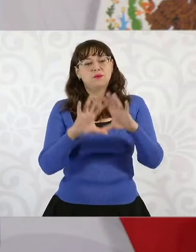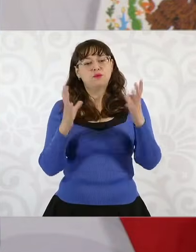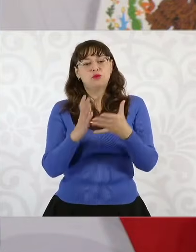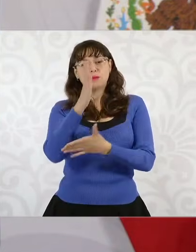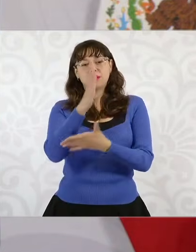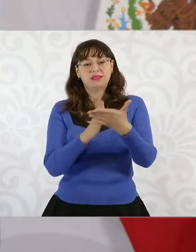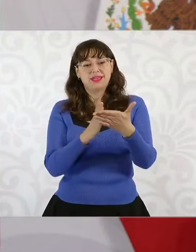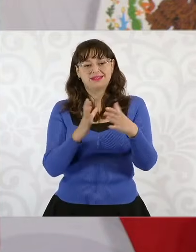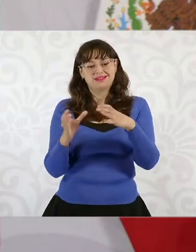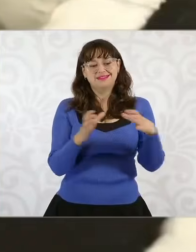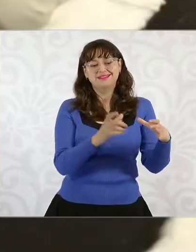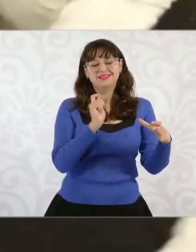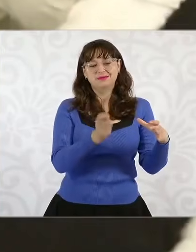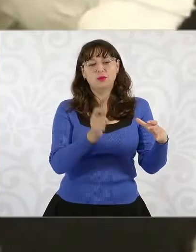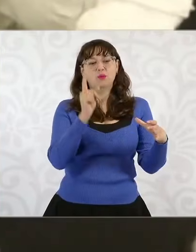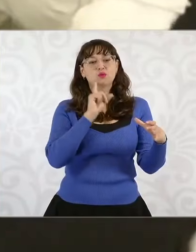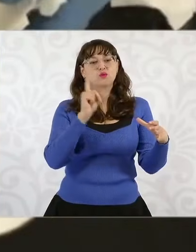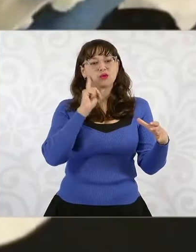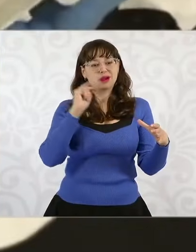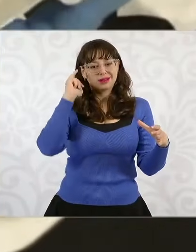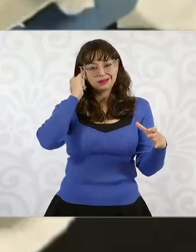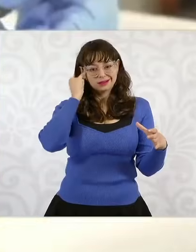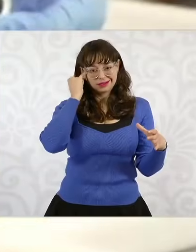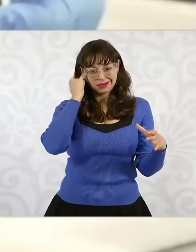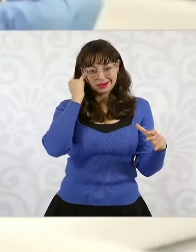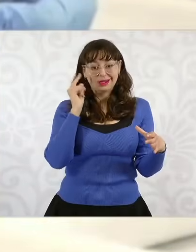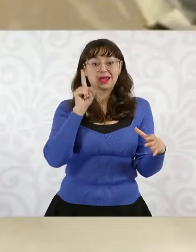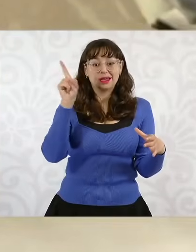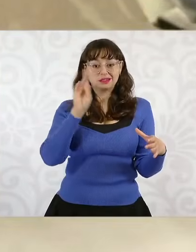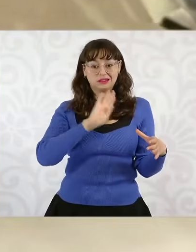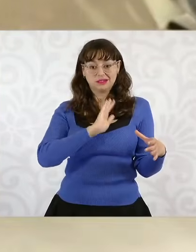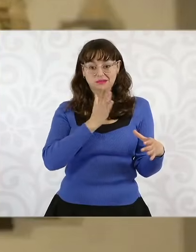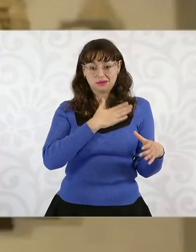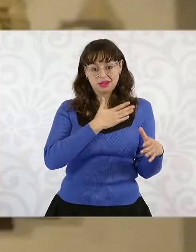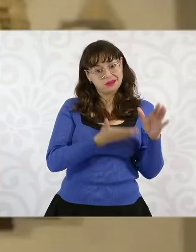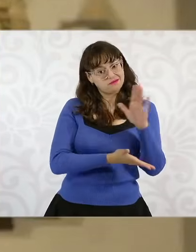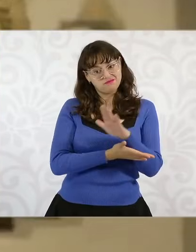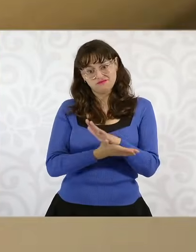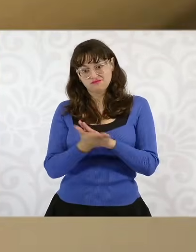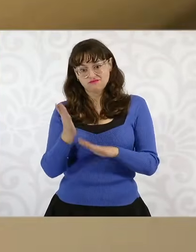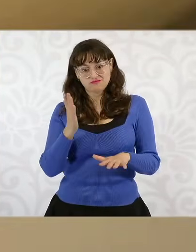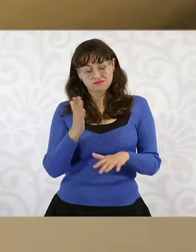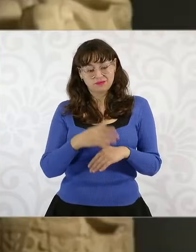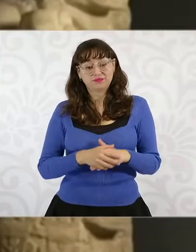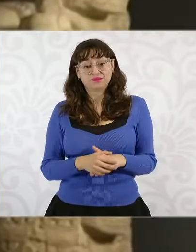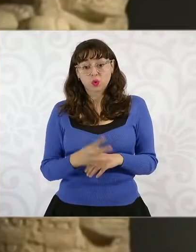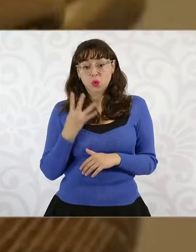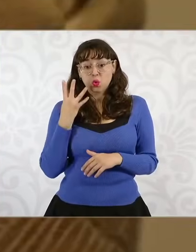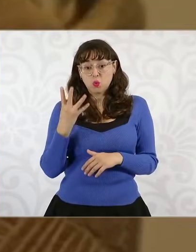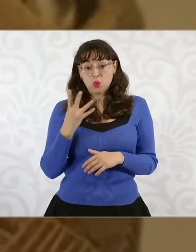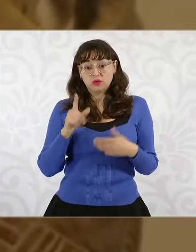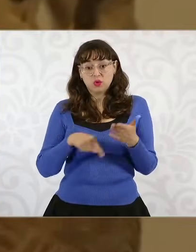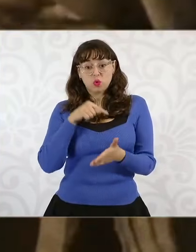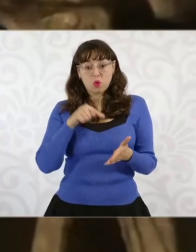que fue una exposición que se fue a España y que estuvo en cuatro recintos de manera